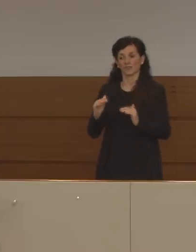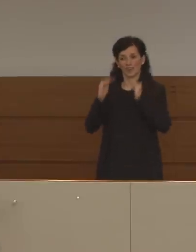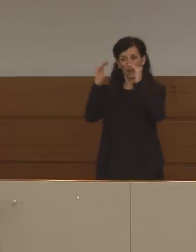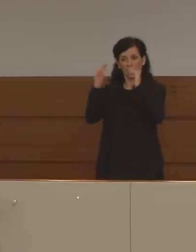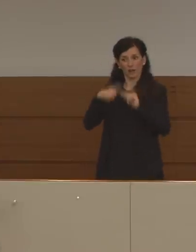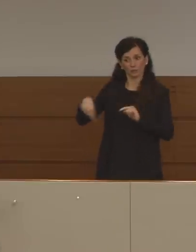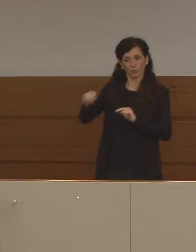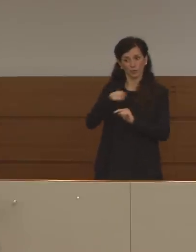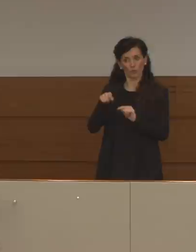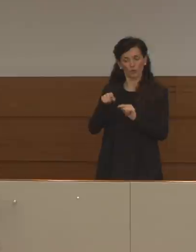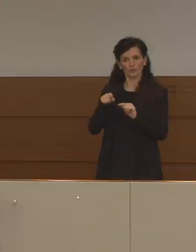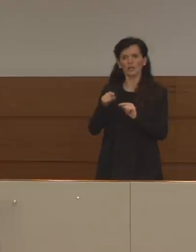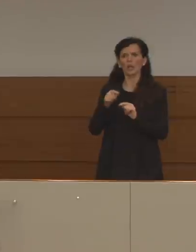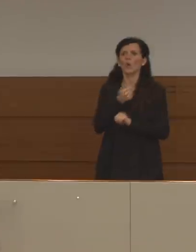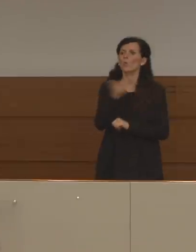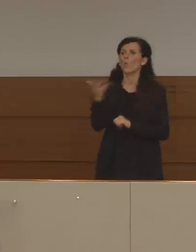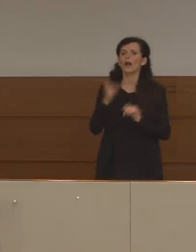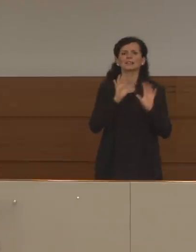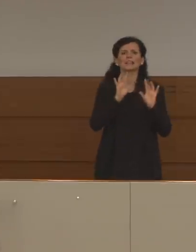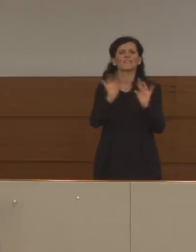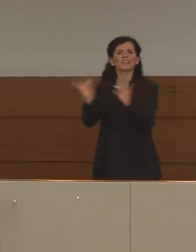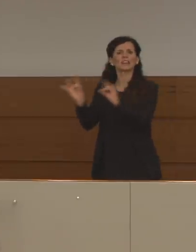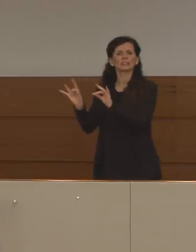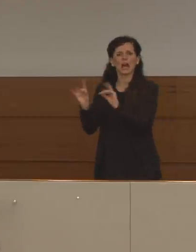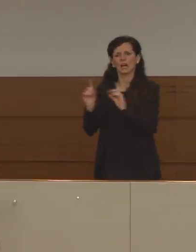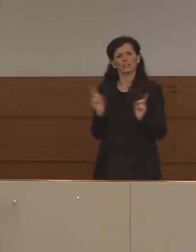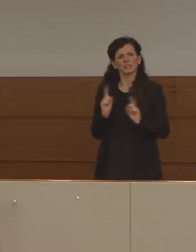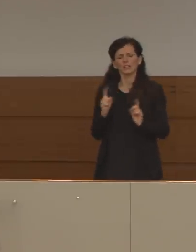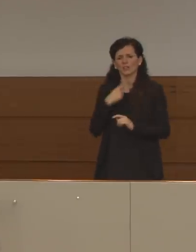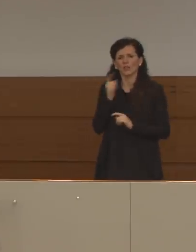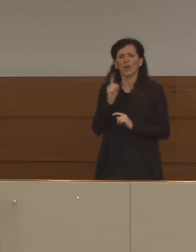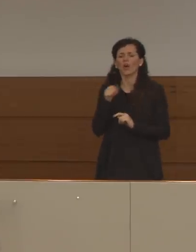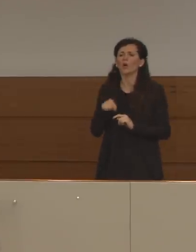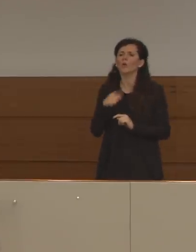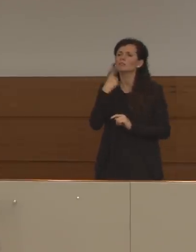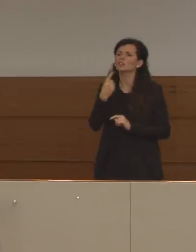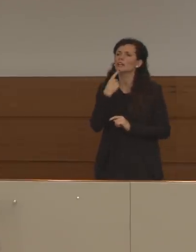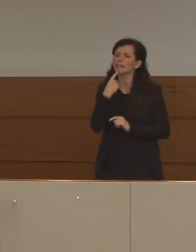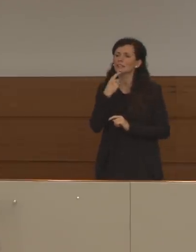stati infettati, stiamo parlando di persone con comorbidità quindi